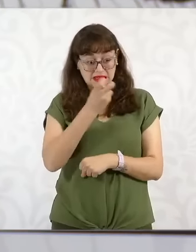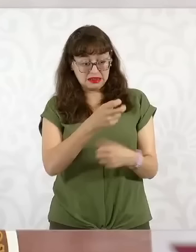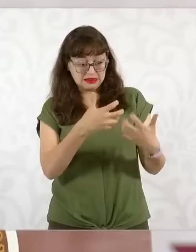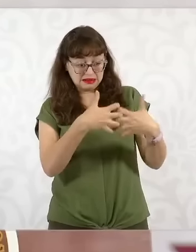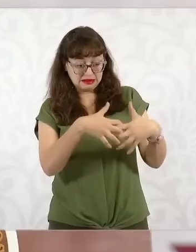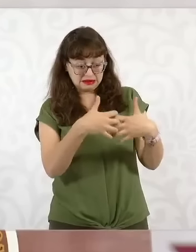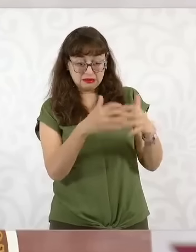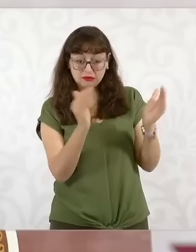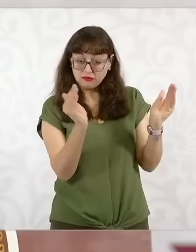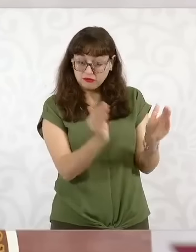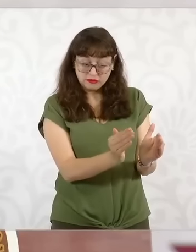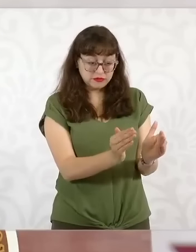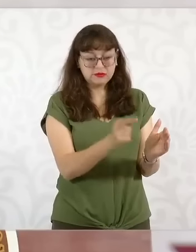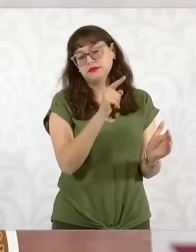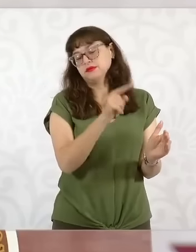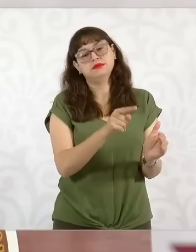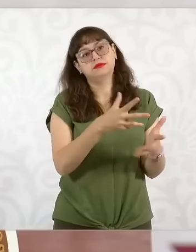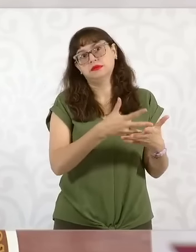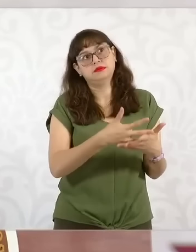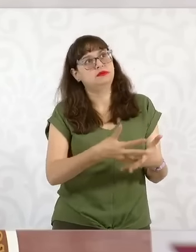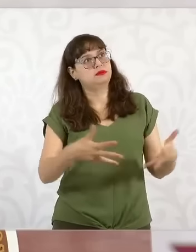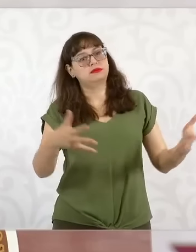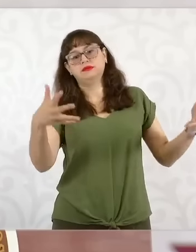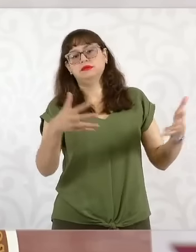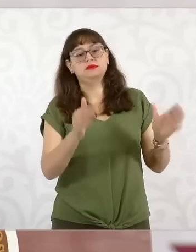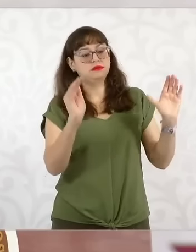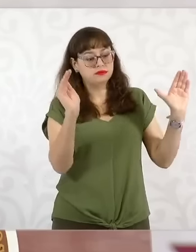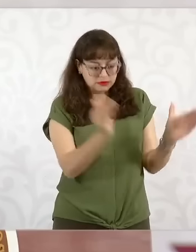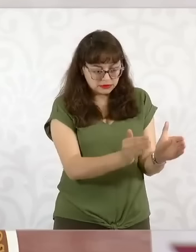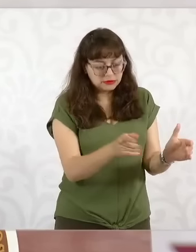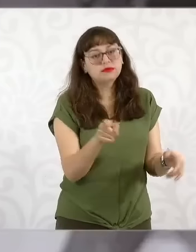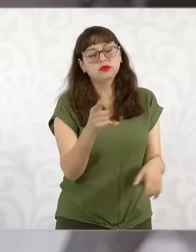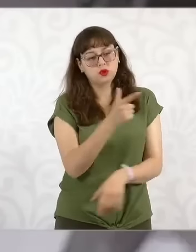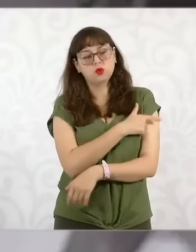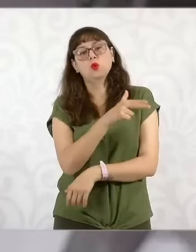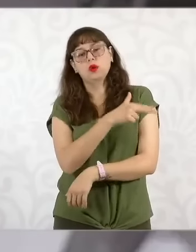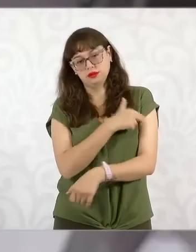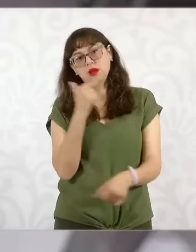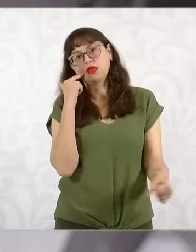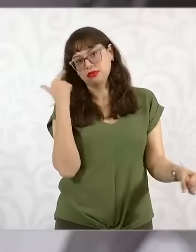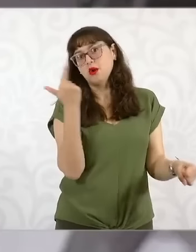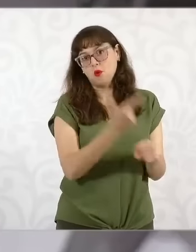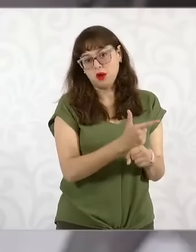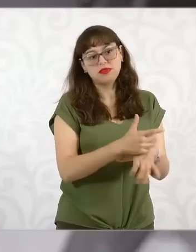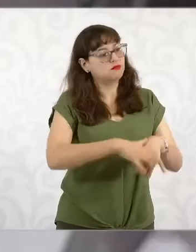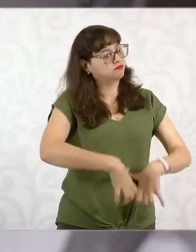mucho menor que lo que sería una refinería, es la propia Guardia Nacional quien lo asegura.